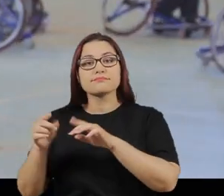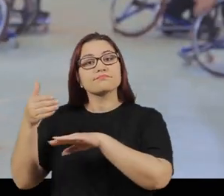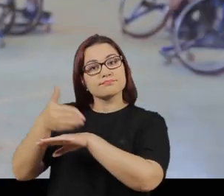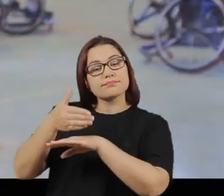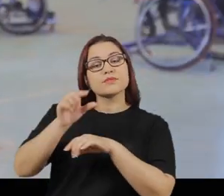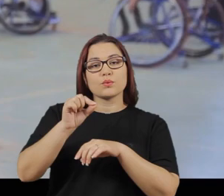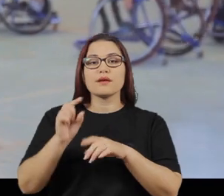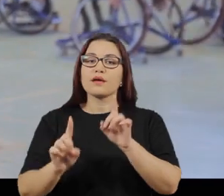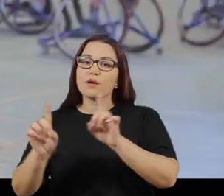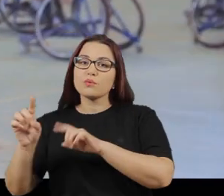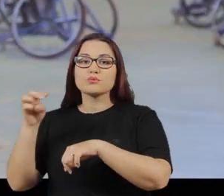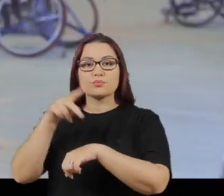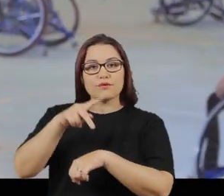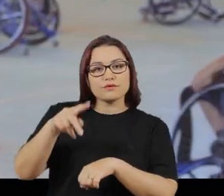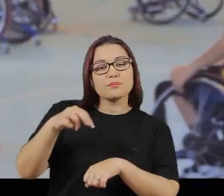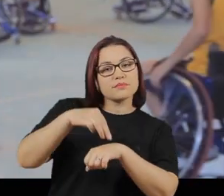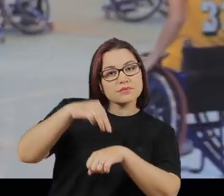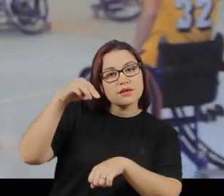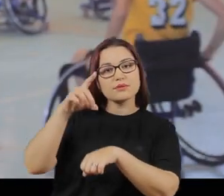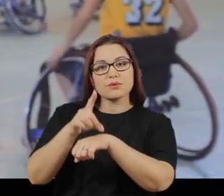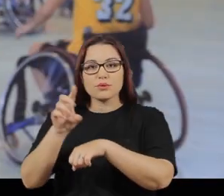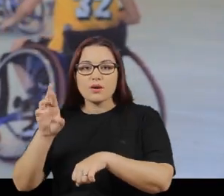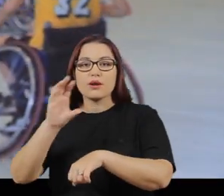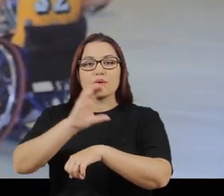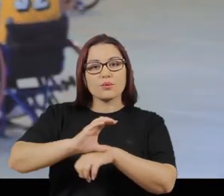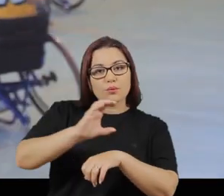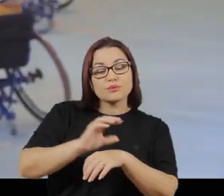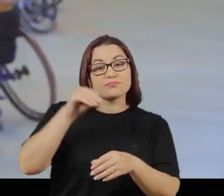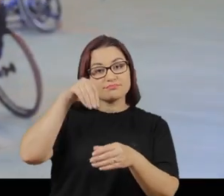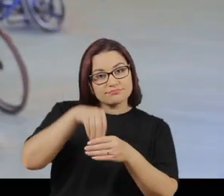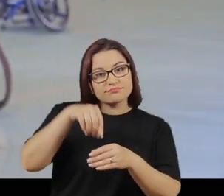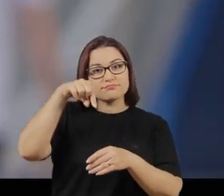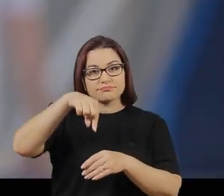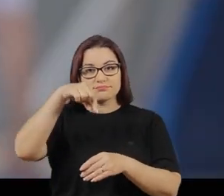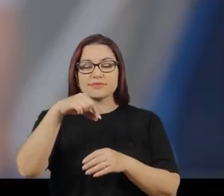em nível de mestrado, doutorado que fazem os cursos aqui na universidade da